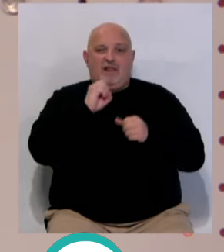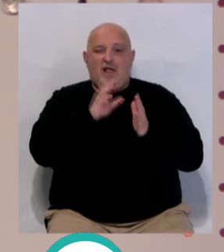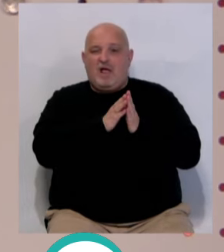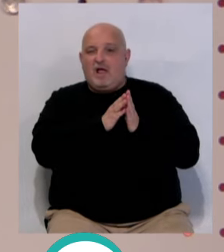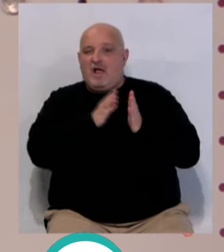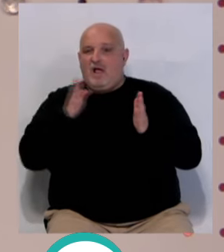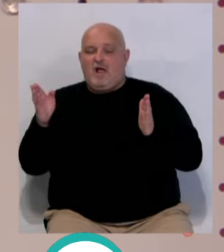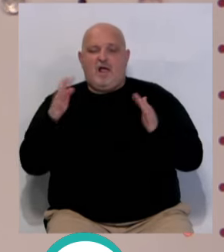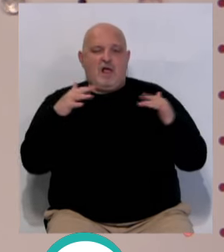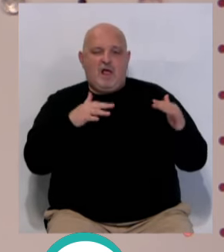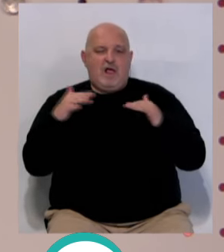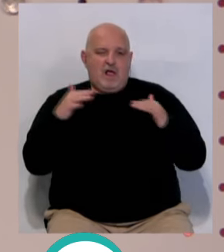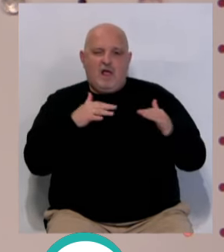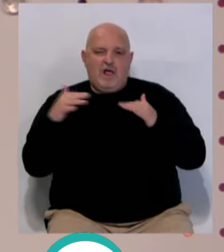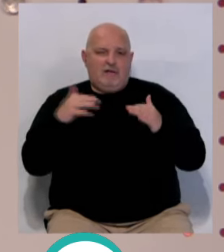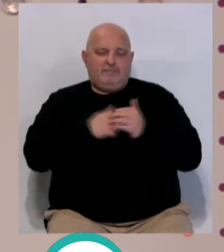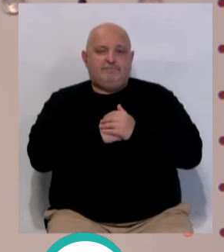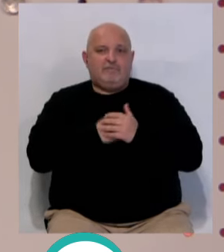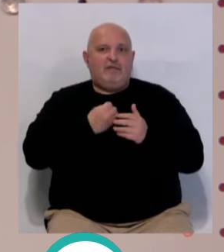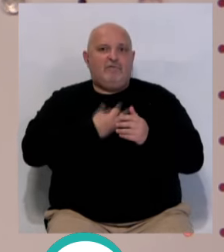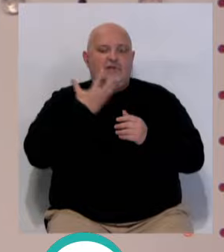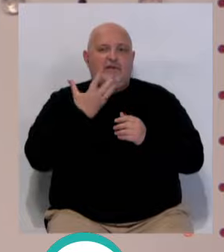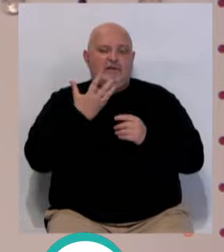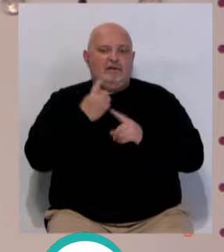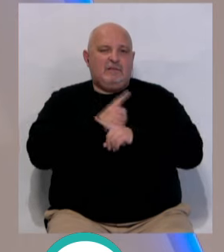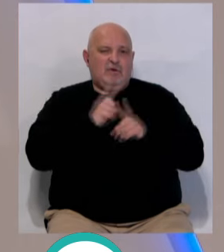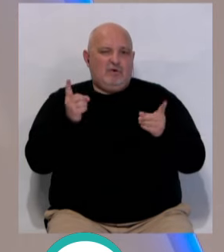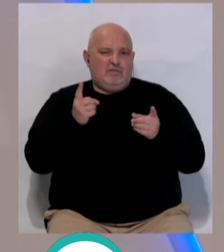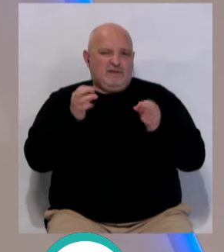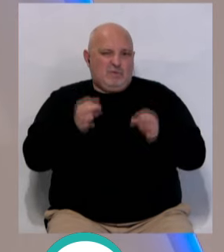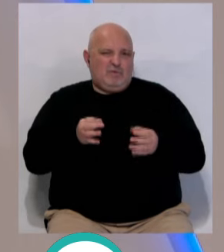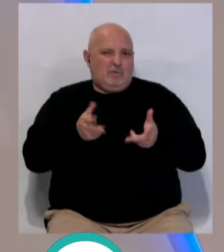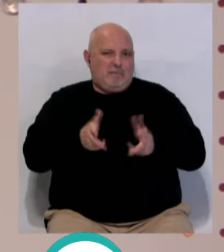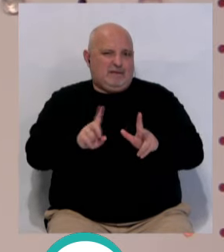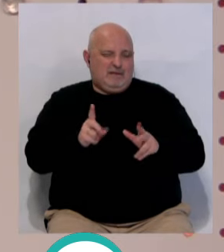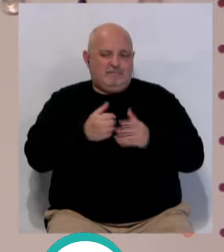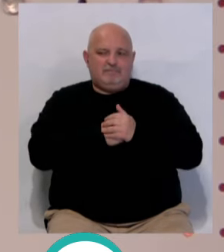estar metidos en el partido además la afición no lo va a permitir Tampoco porque hablando sanamente